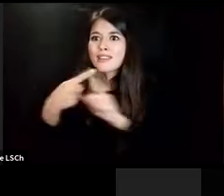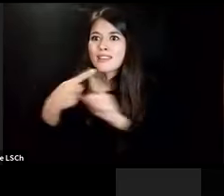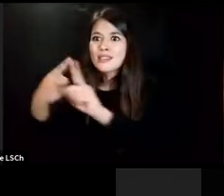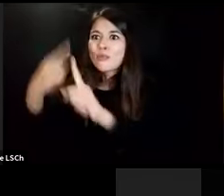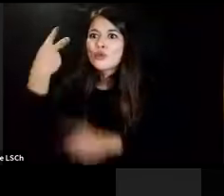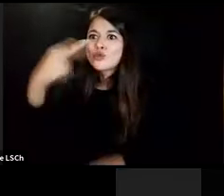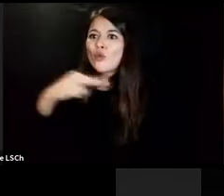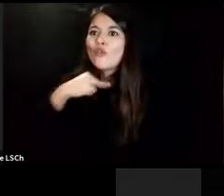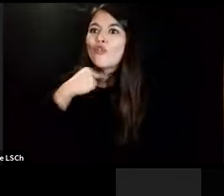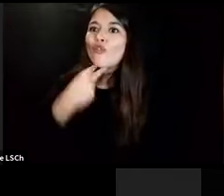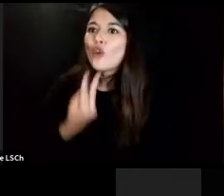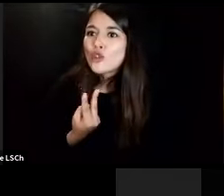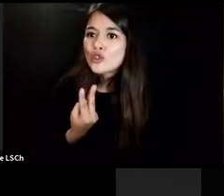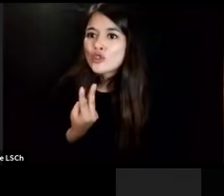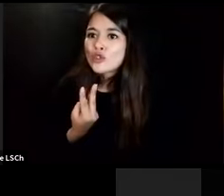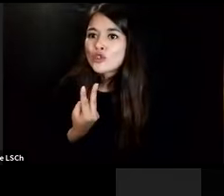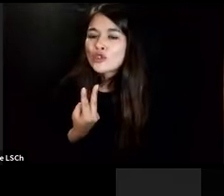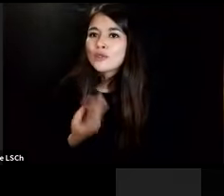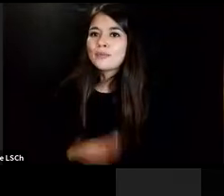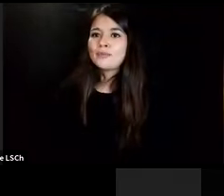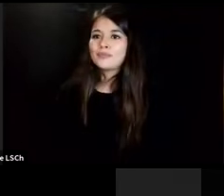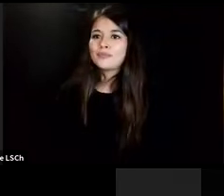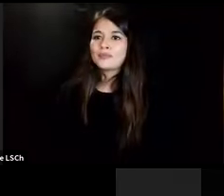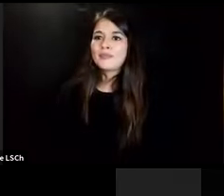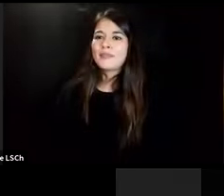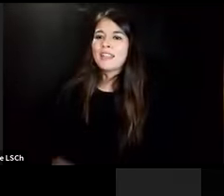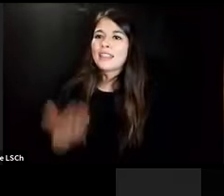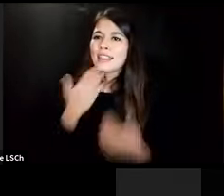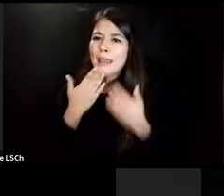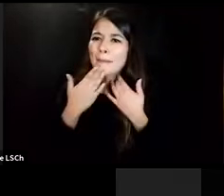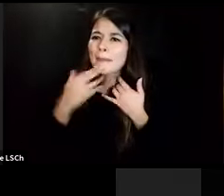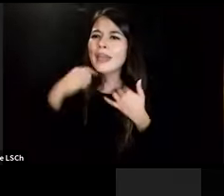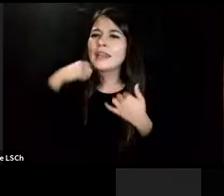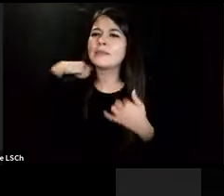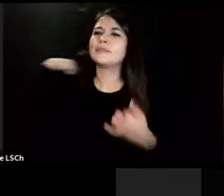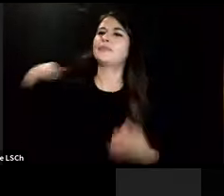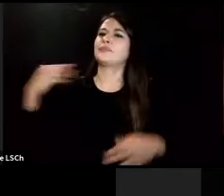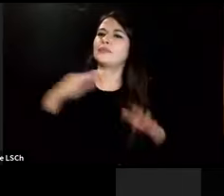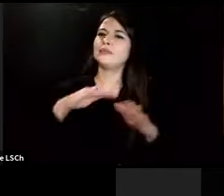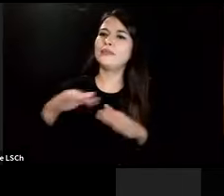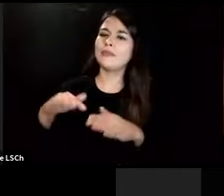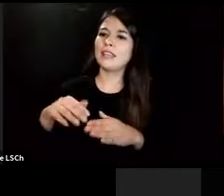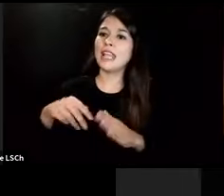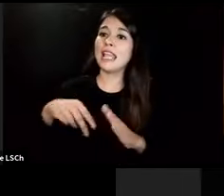Ya. Seguimos. La serie Netflix que ahora mucha gente